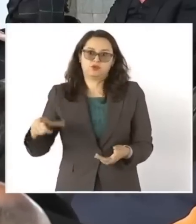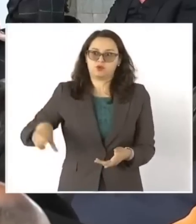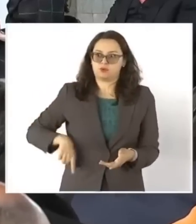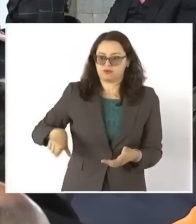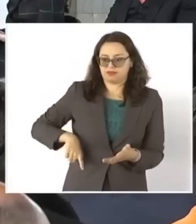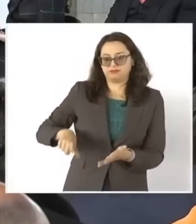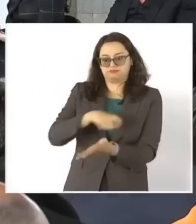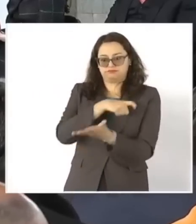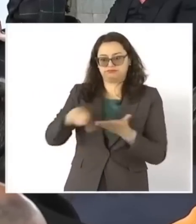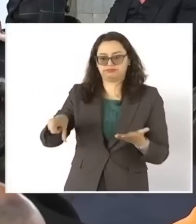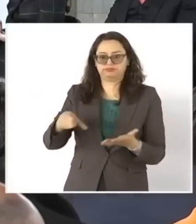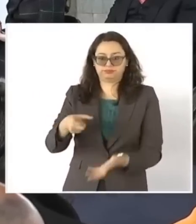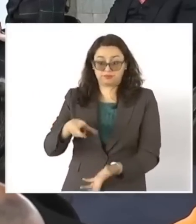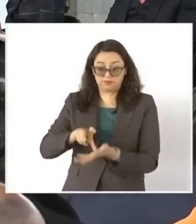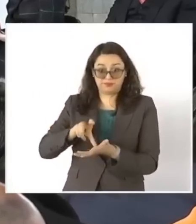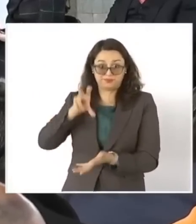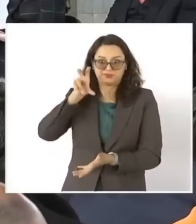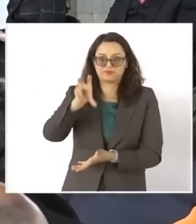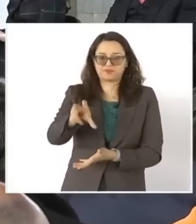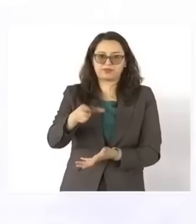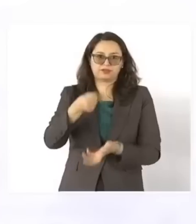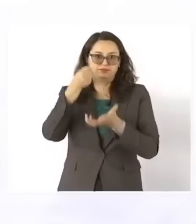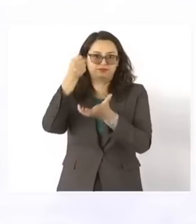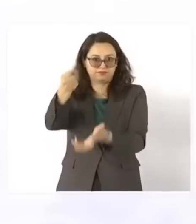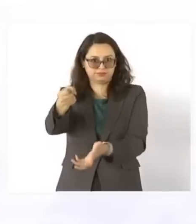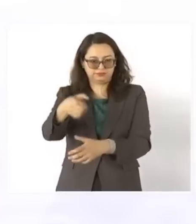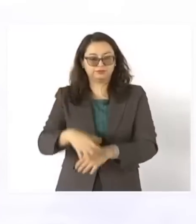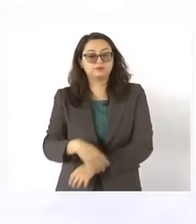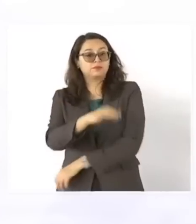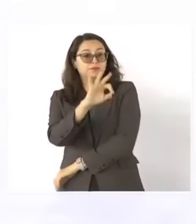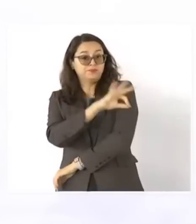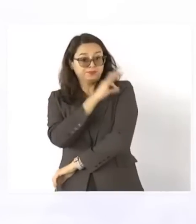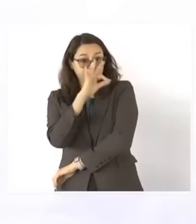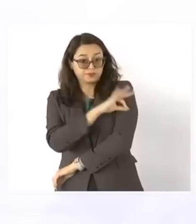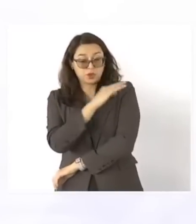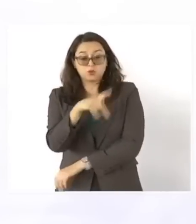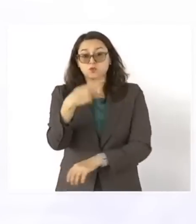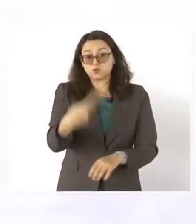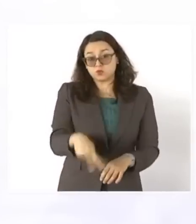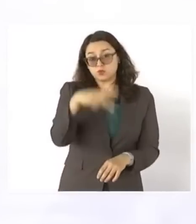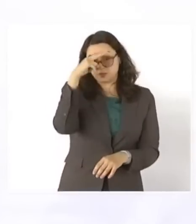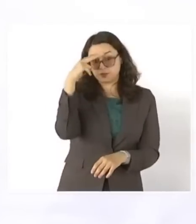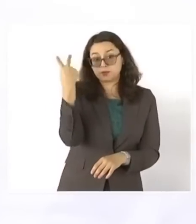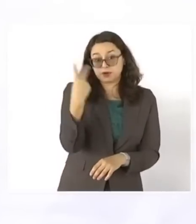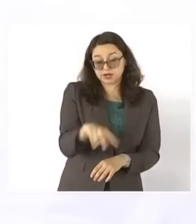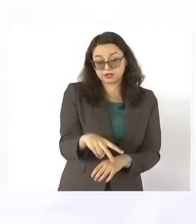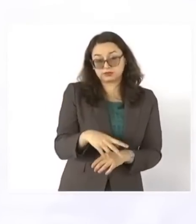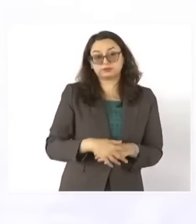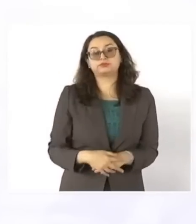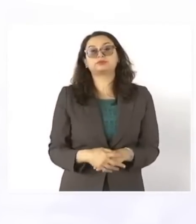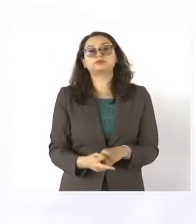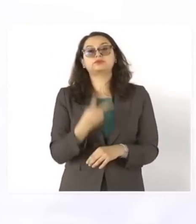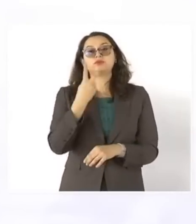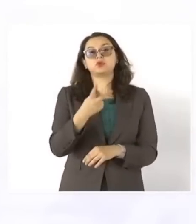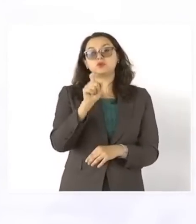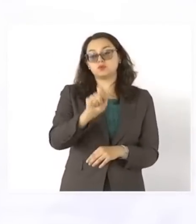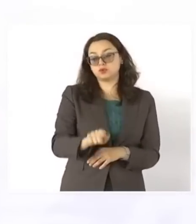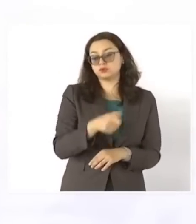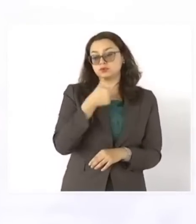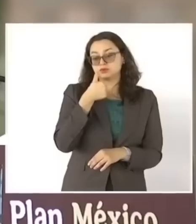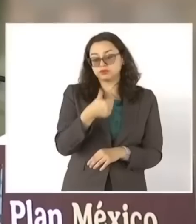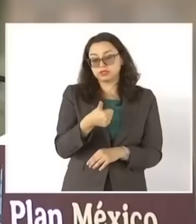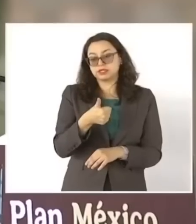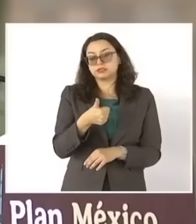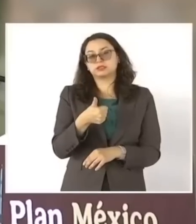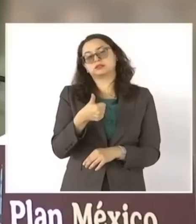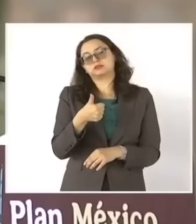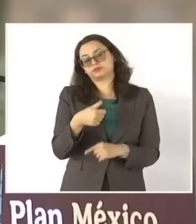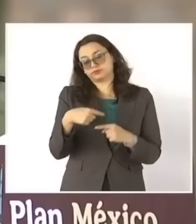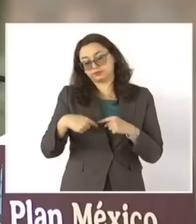para el desarrollo vacunas hechas en México de 2.6 a un año reducir los trámites para una